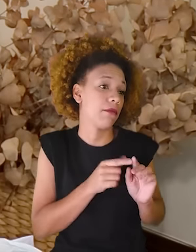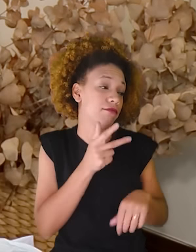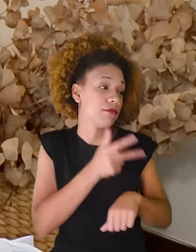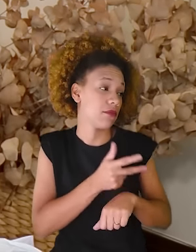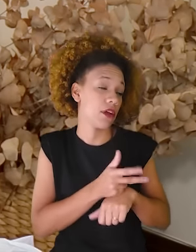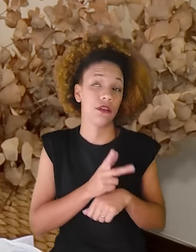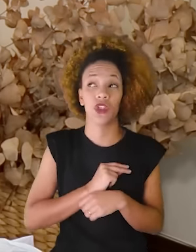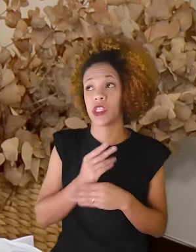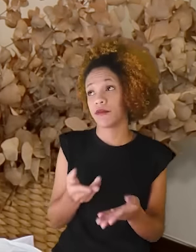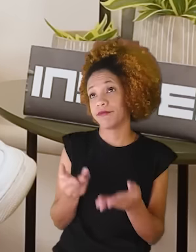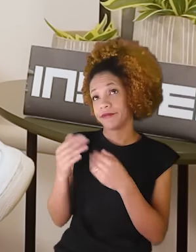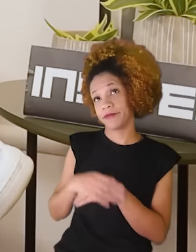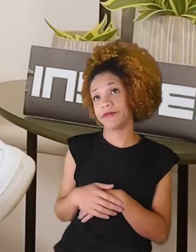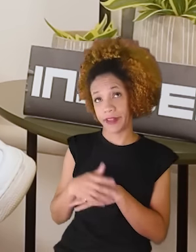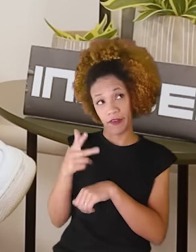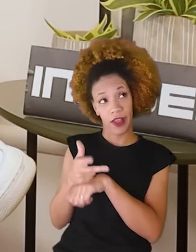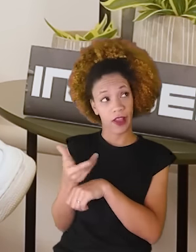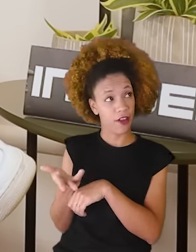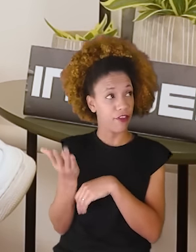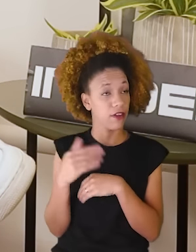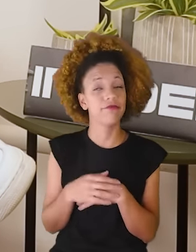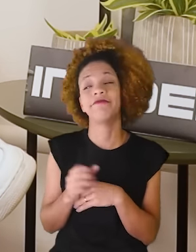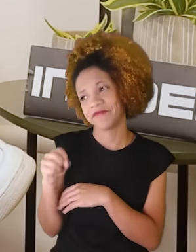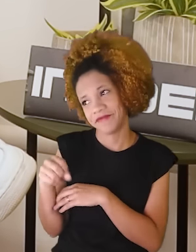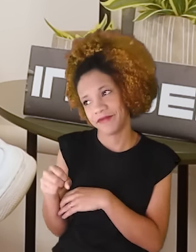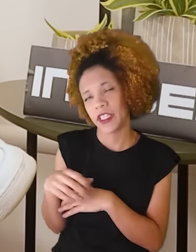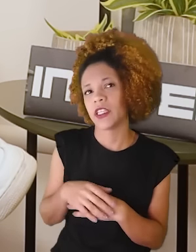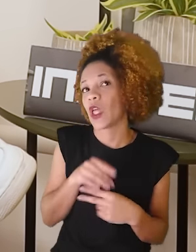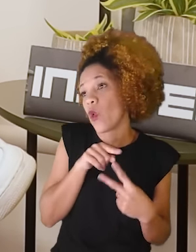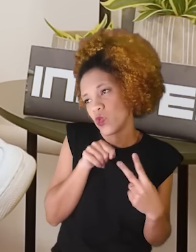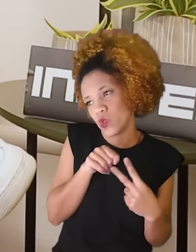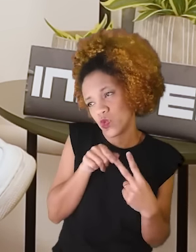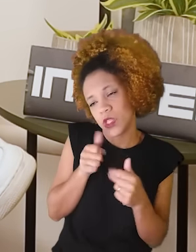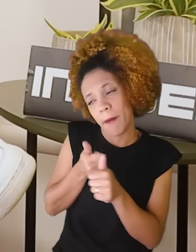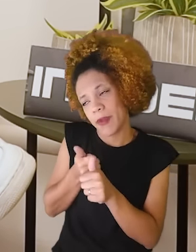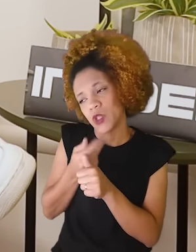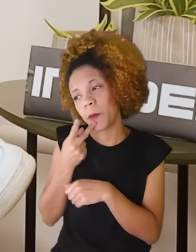ela vem ele gravar é também tem isso ã então eu eu reuni duas coisas que é tá perto dos meus pais que